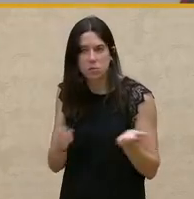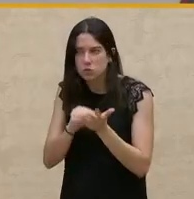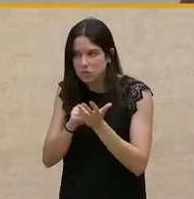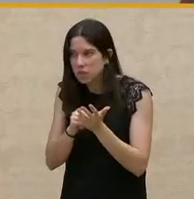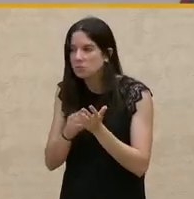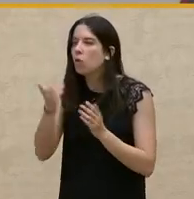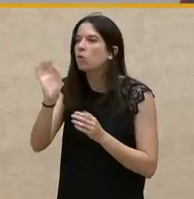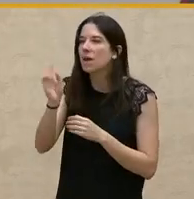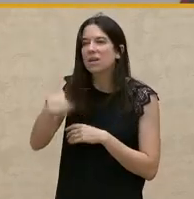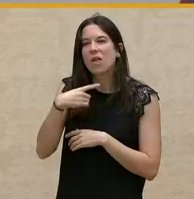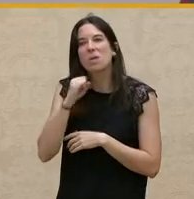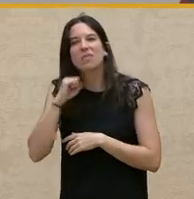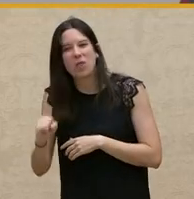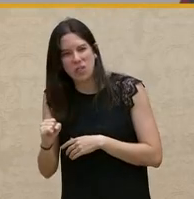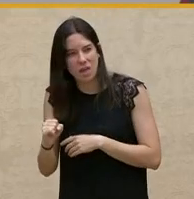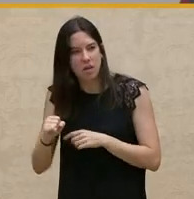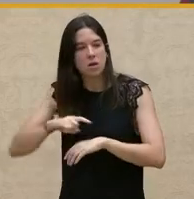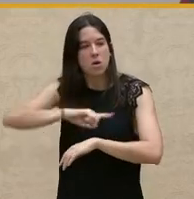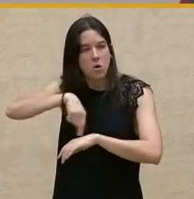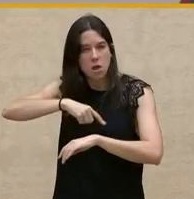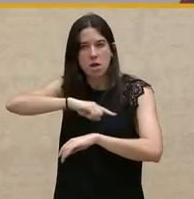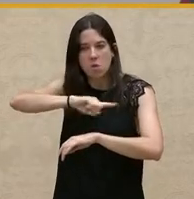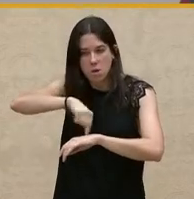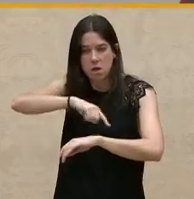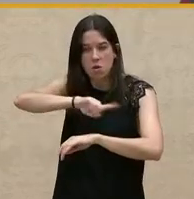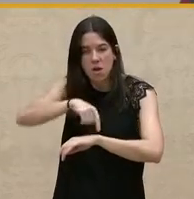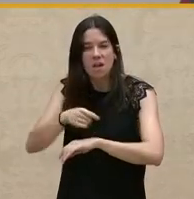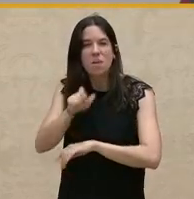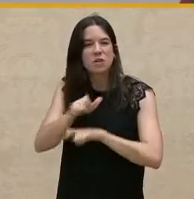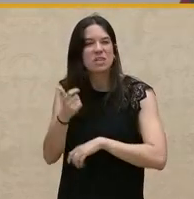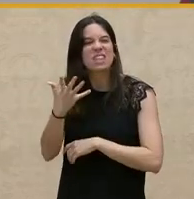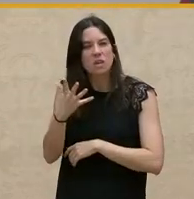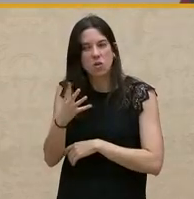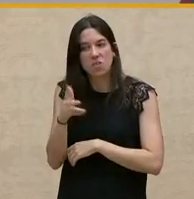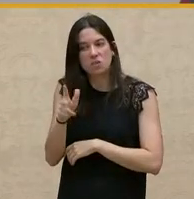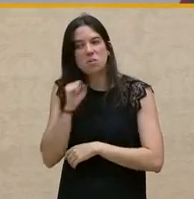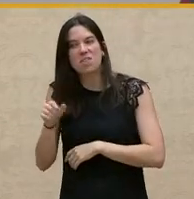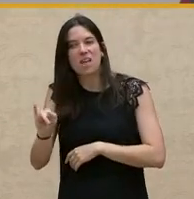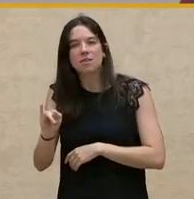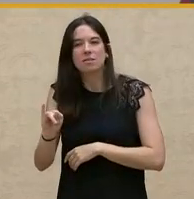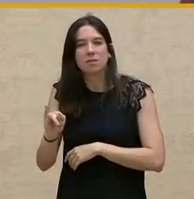dependencia. Que cada hora mueren cinco personas que tenían derecho a la dependencia y no han